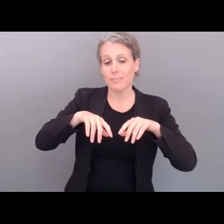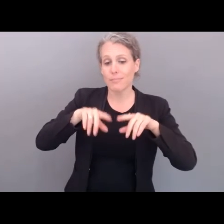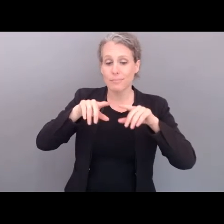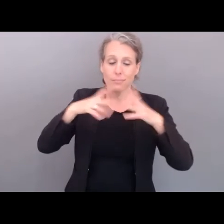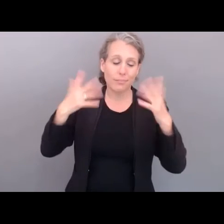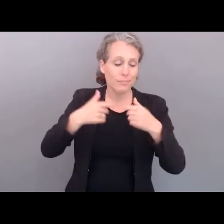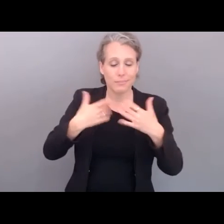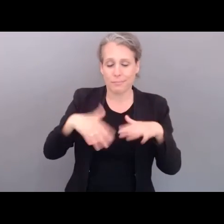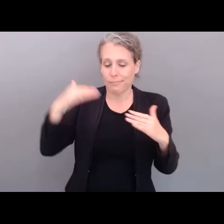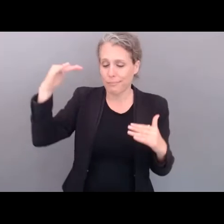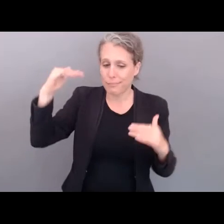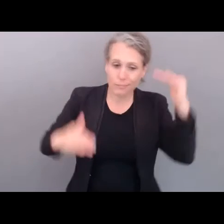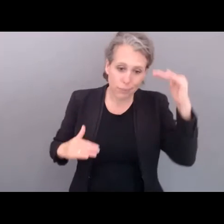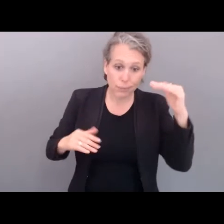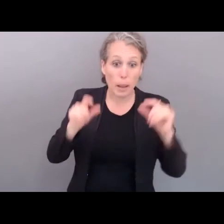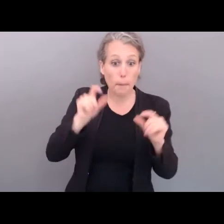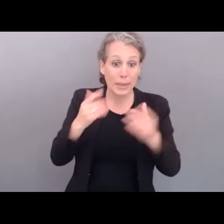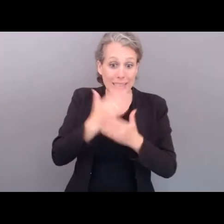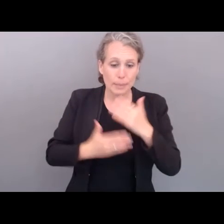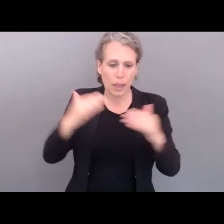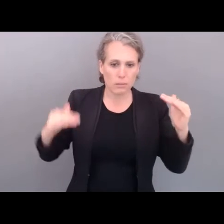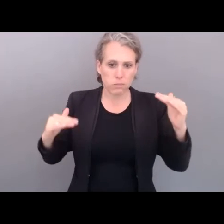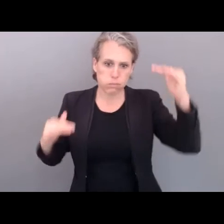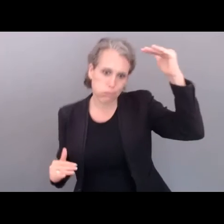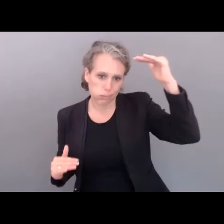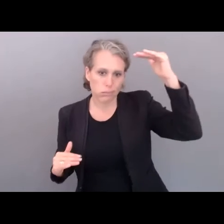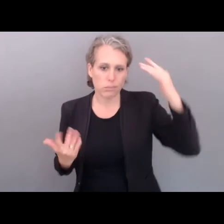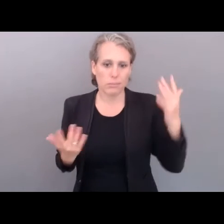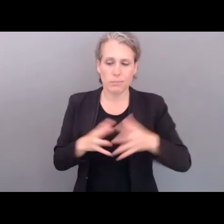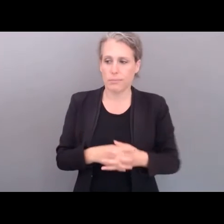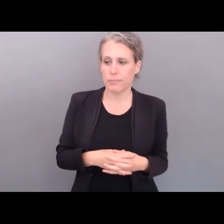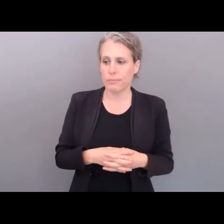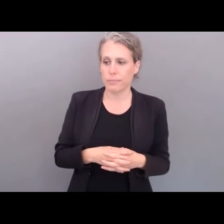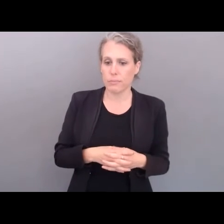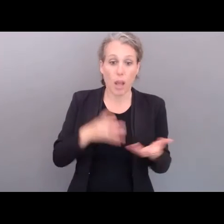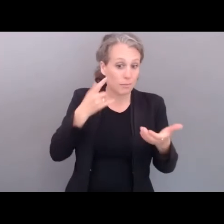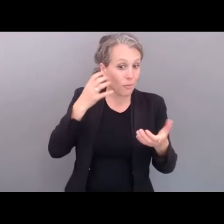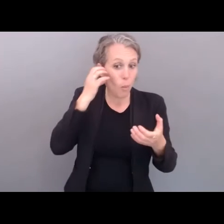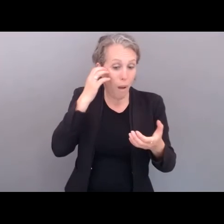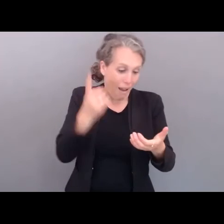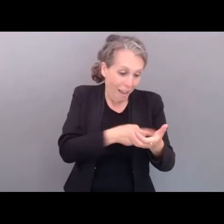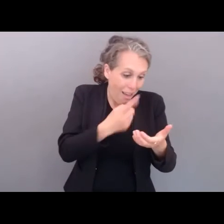Las instituciones educativas están cerradas hace más de un año, se ha visto más sobre la brecha digital en la